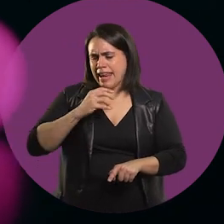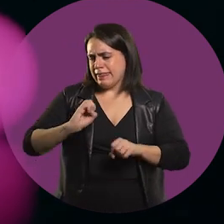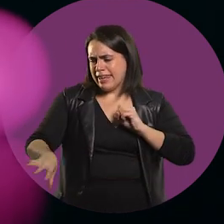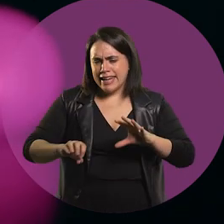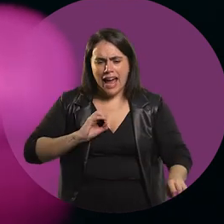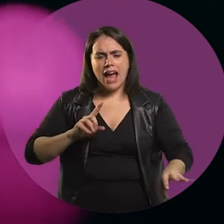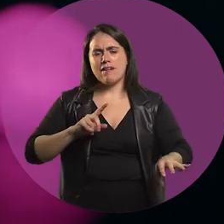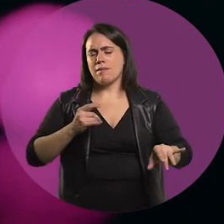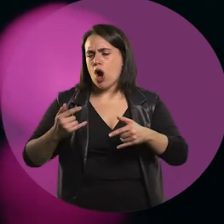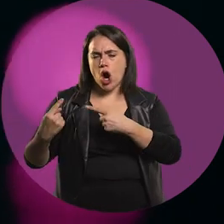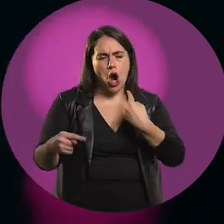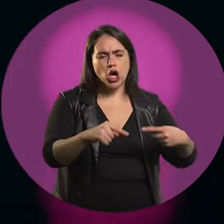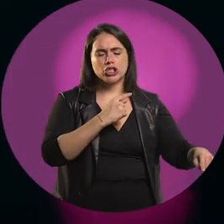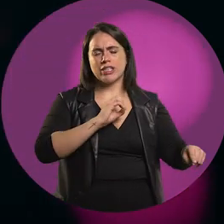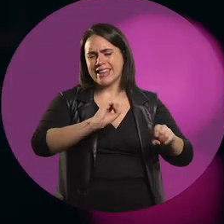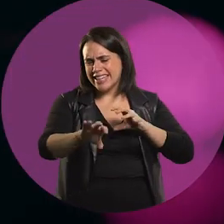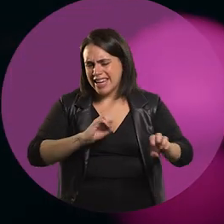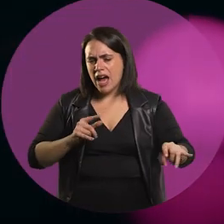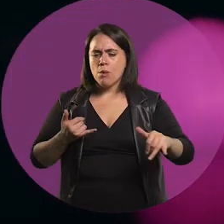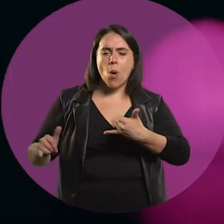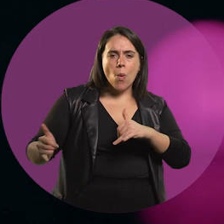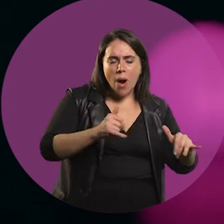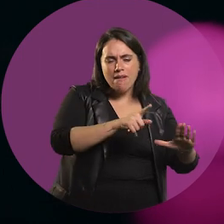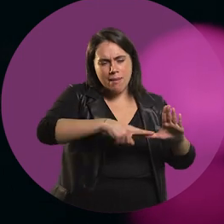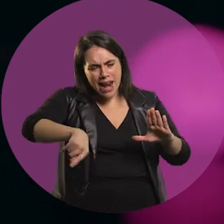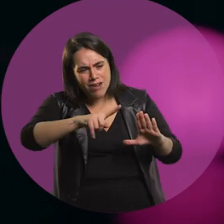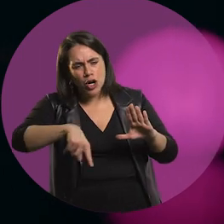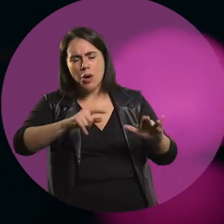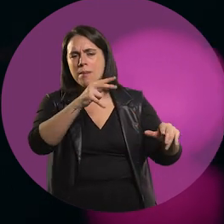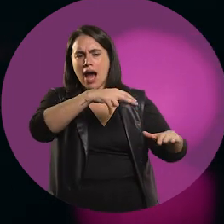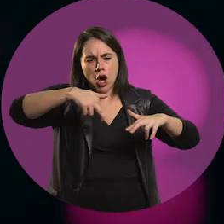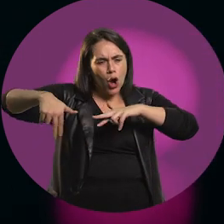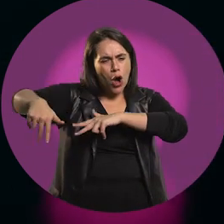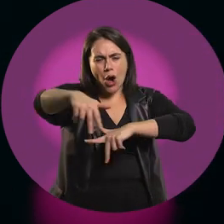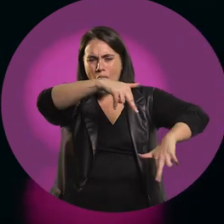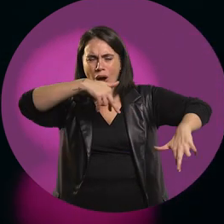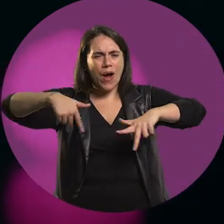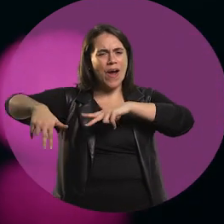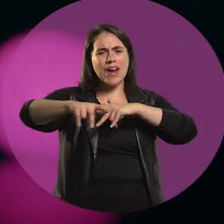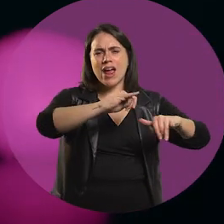Tirábamos la sal, el azúcar, el jabón, jugábamos a lavar ropa, correteábamos por todos lados,